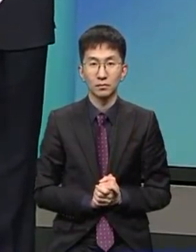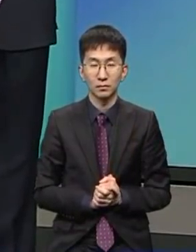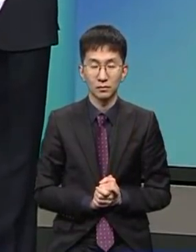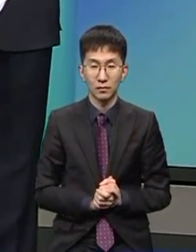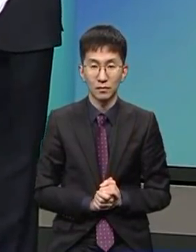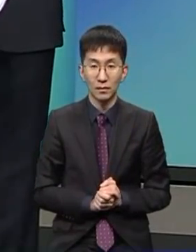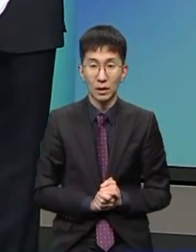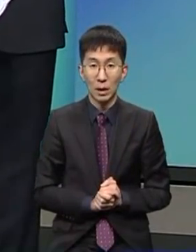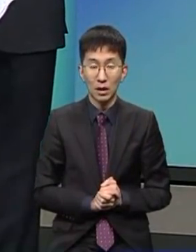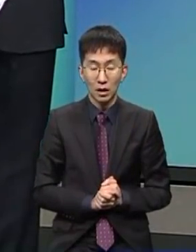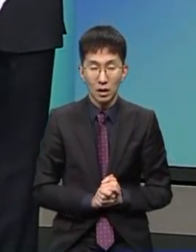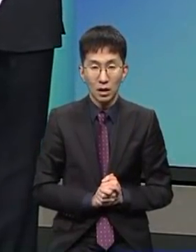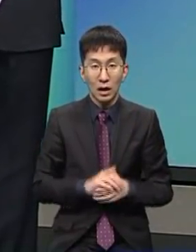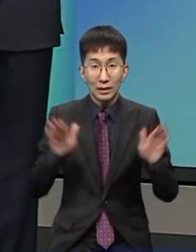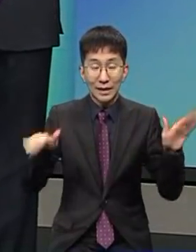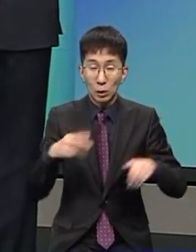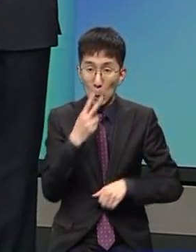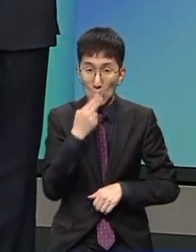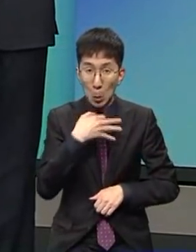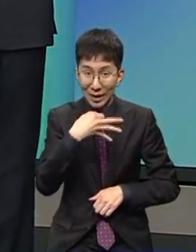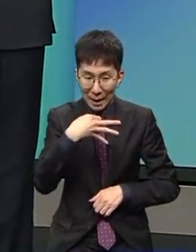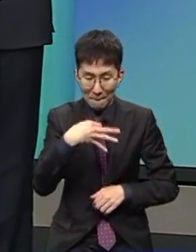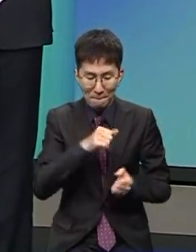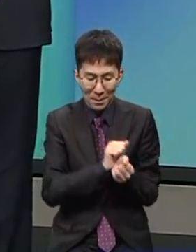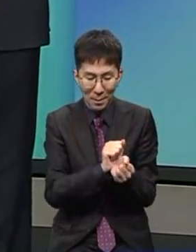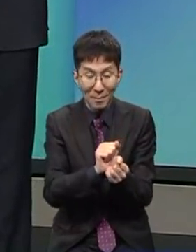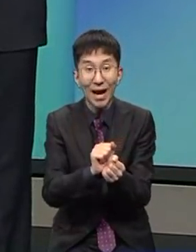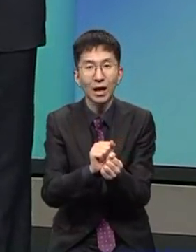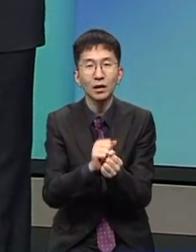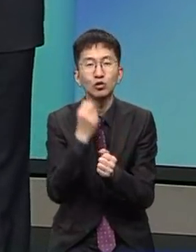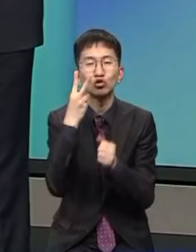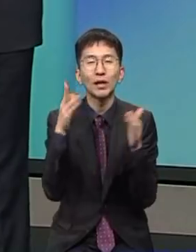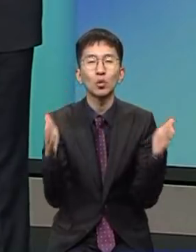(앵커) 고병원성 조류인플루엔자가 두 달 넘게 이어지면서 달걀 값이 계속 오르고